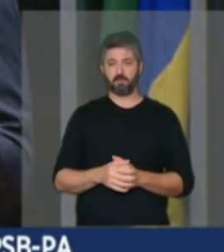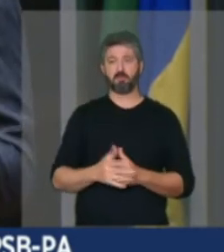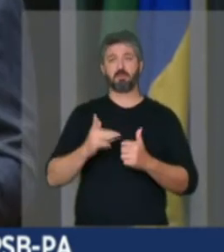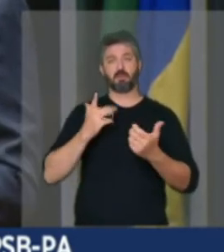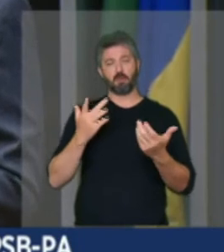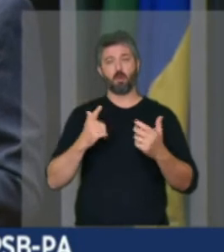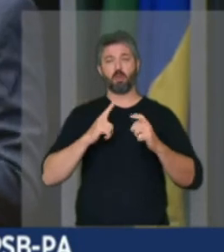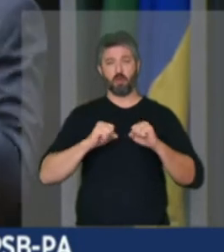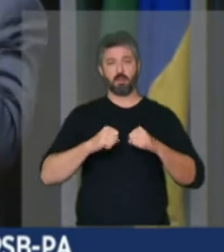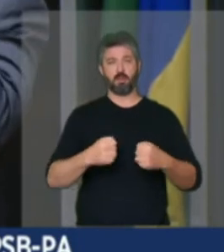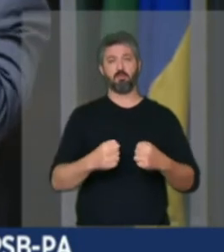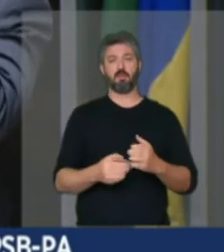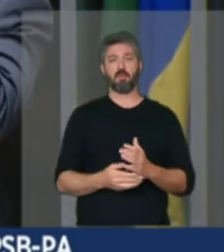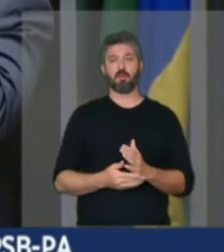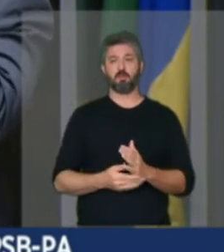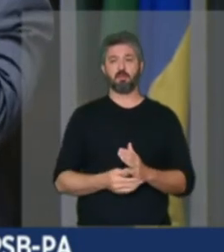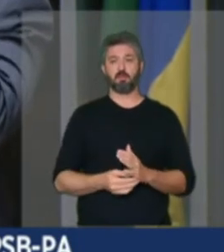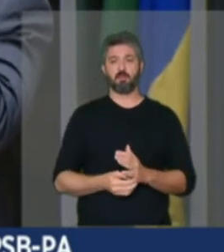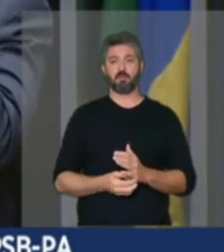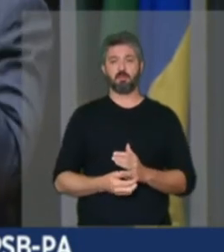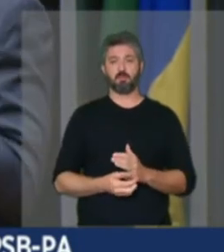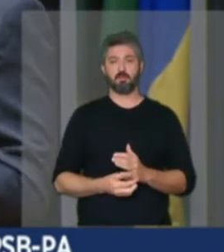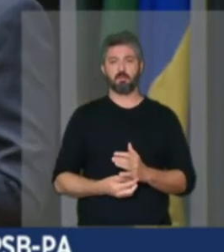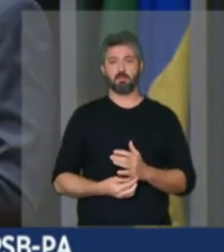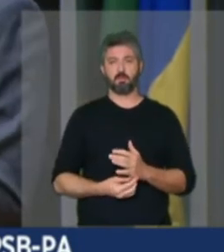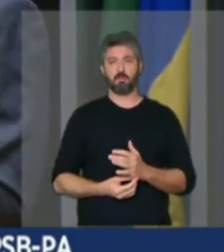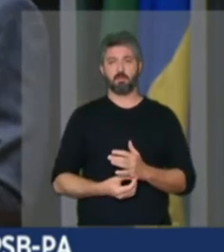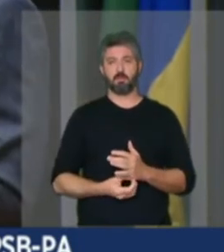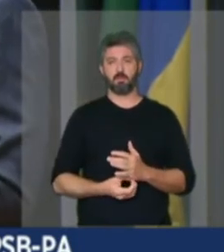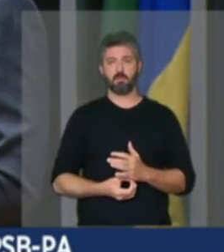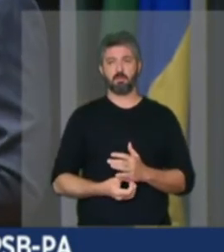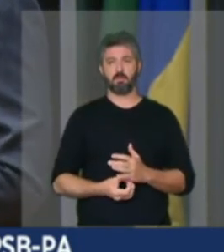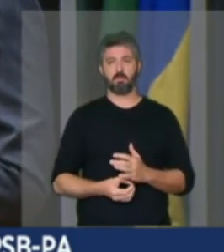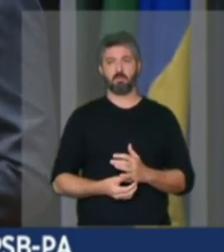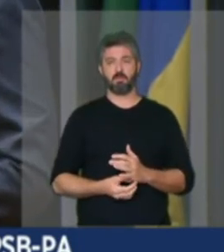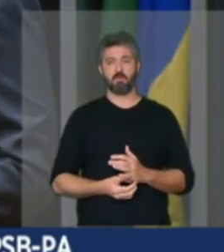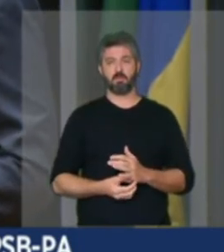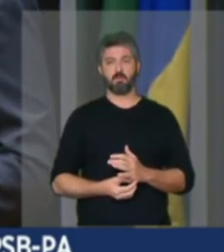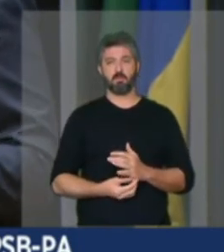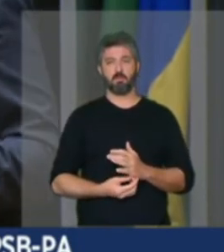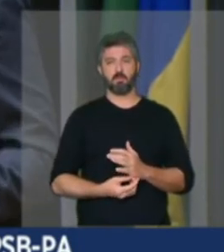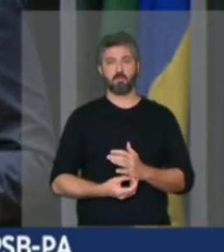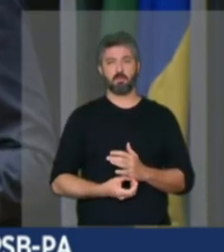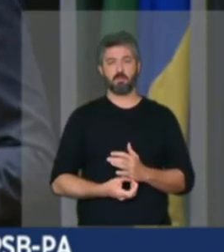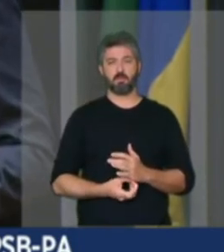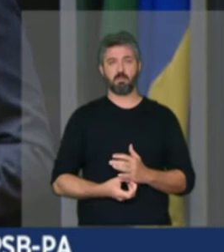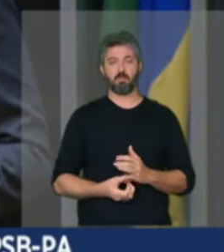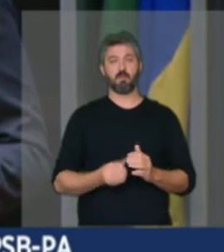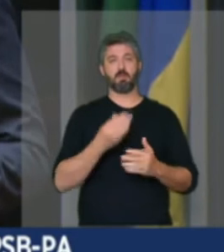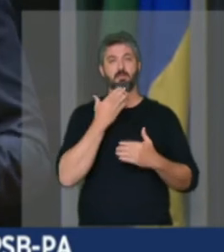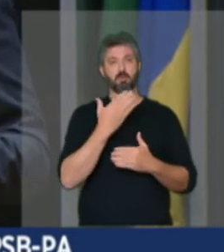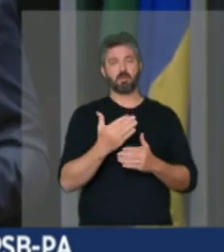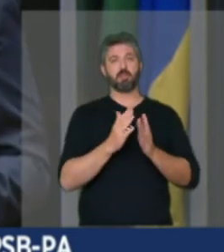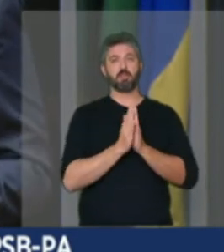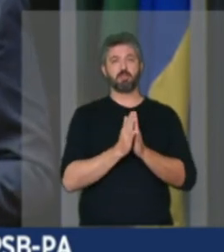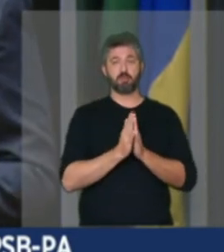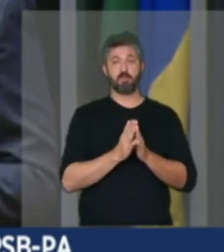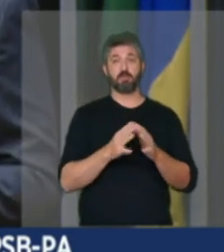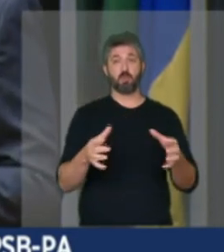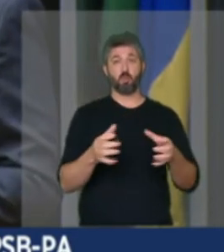ANOS, POIS JÁ ESTOU AQUI EM DEFESA... E PARA FINALIZAR, SENHOR PRESIDENTE, PEDIR E FAZER O APELO QUE A BANCADA FEDERAL, QUE O GOVERNO FEDERAL